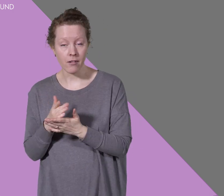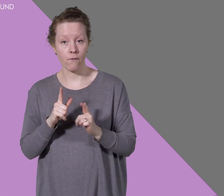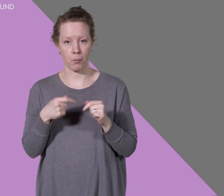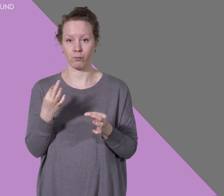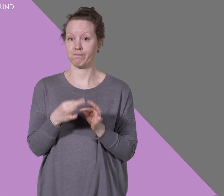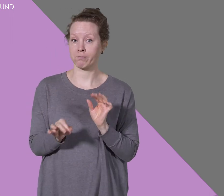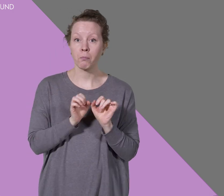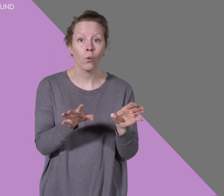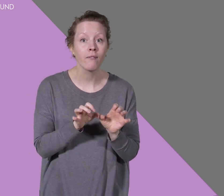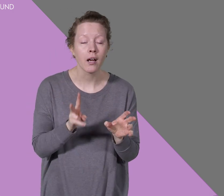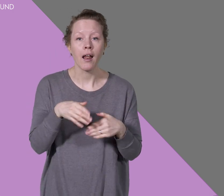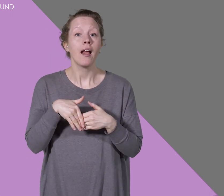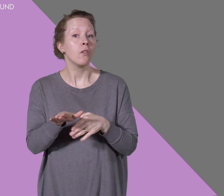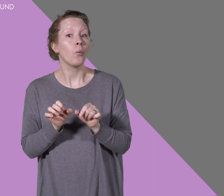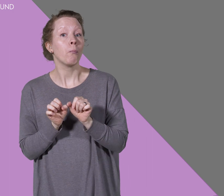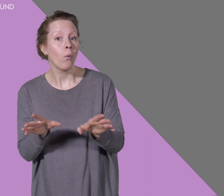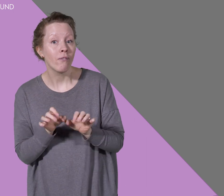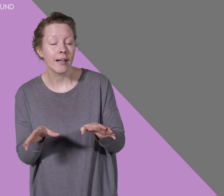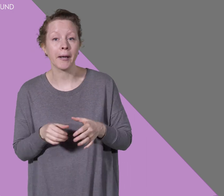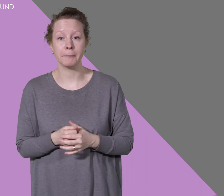förbundet har påverkat eller påverkar.